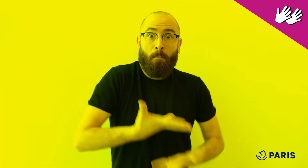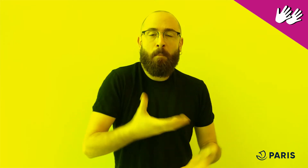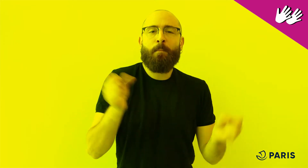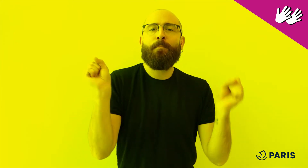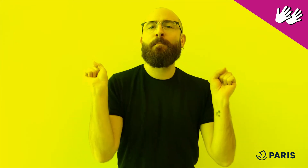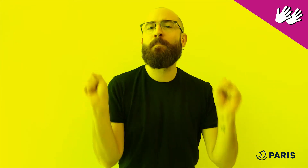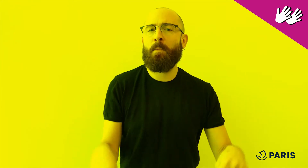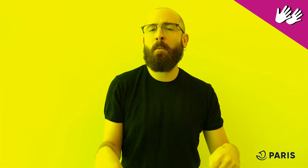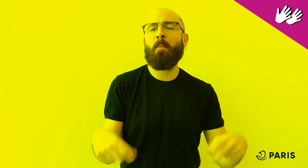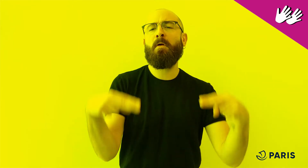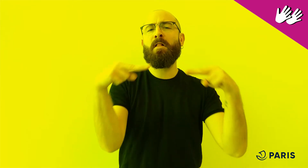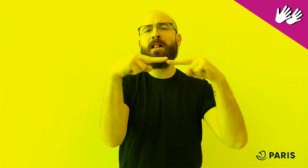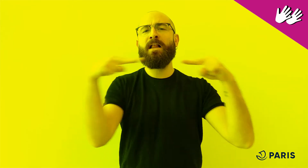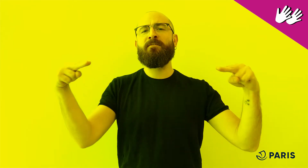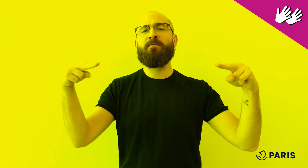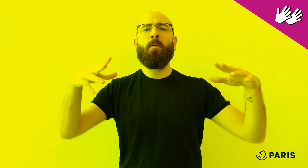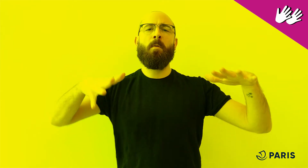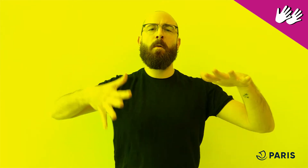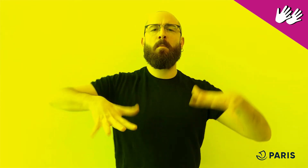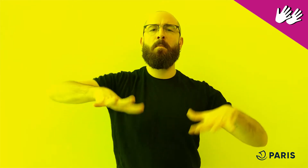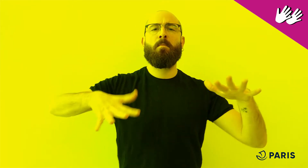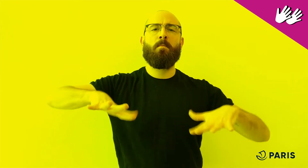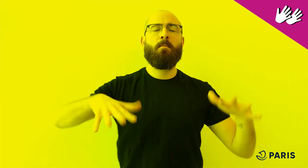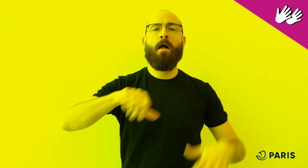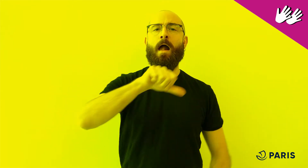Venez discuter avec nous !